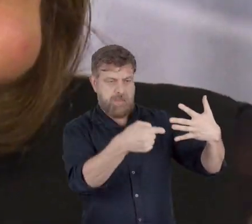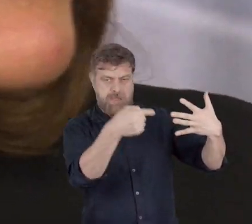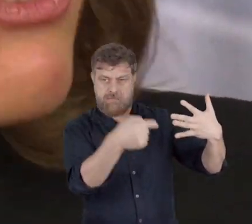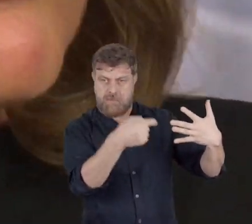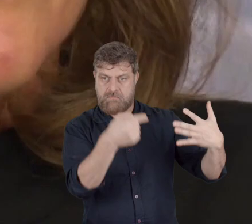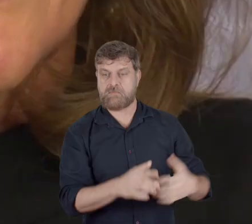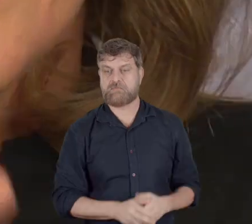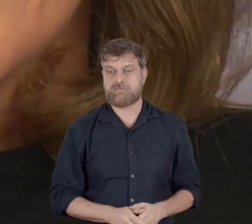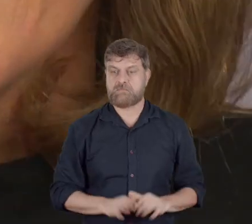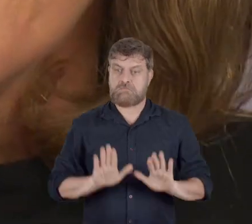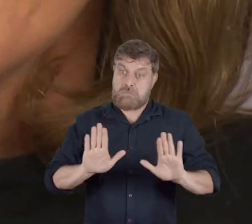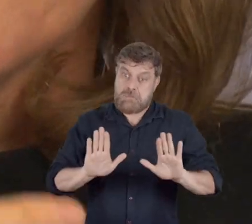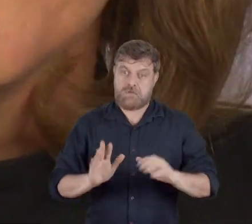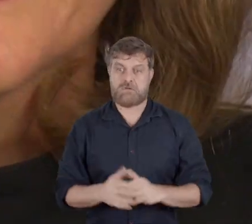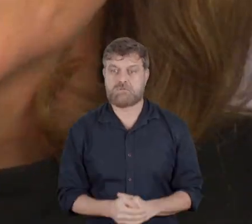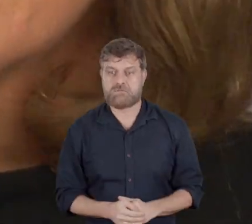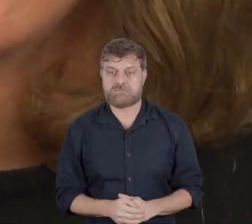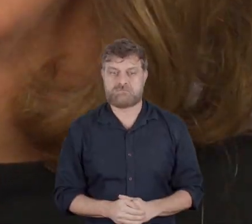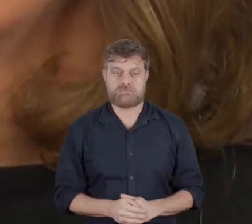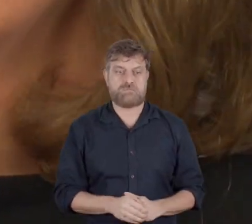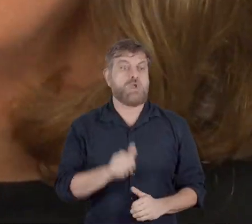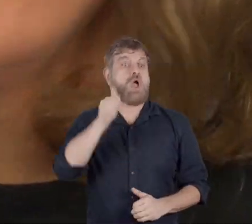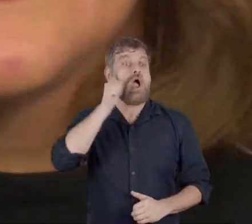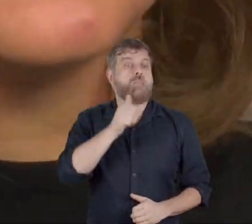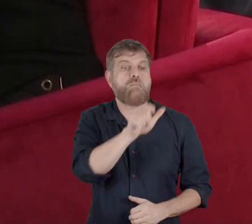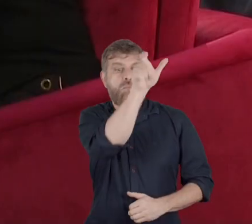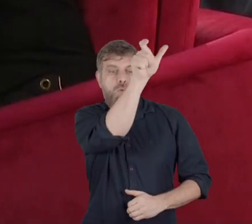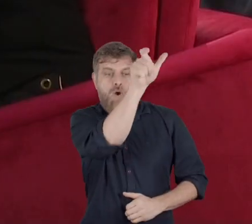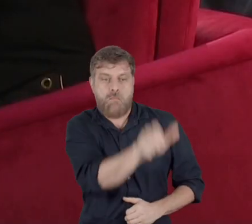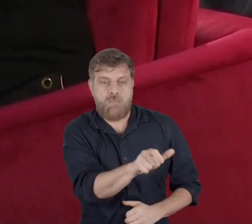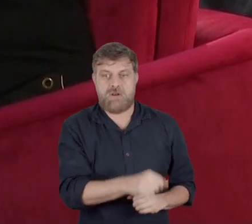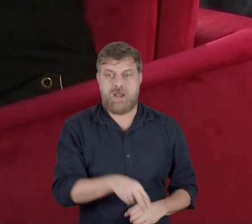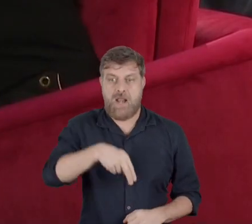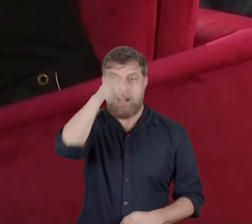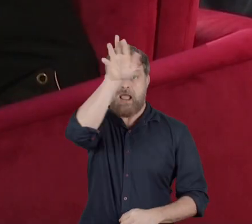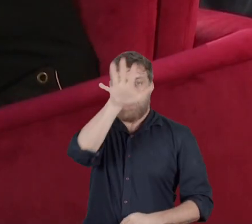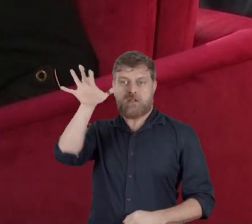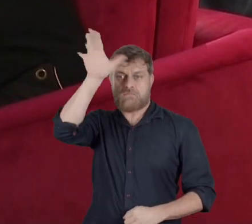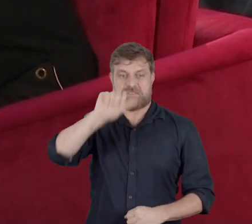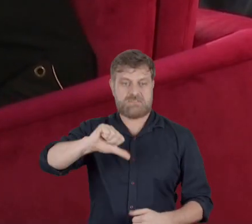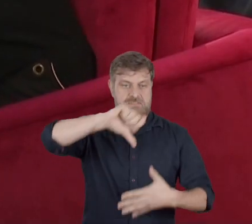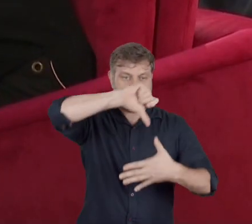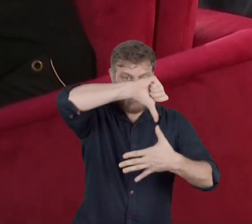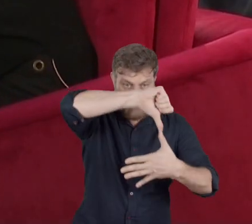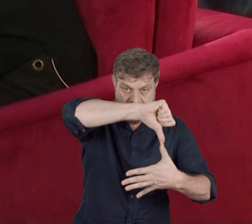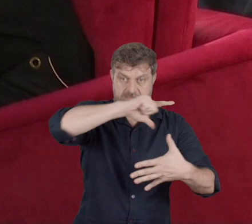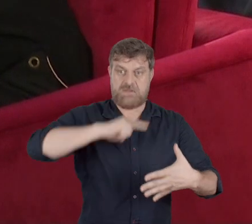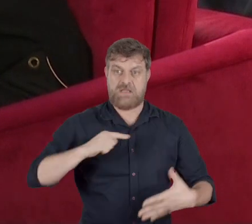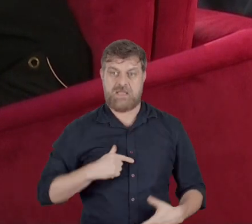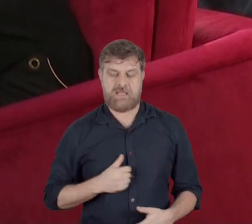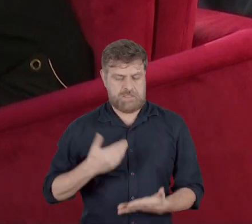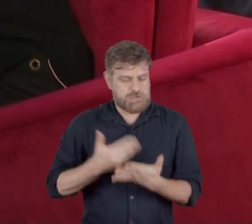Então, Betânia, mulher, nordestina, latino-americana, filósofa.